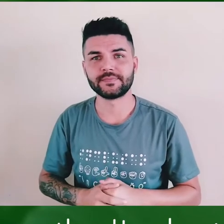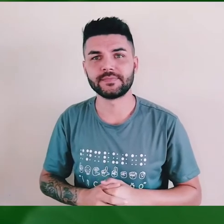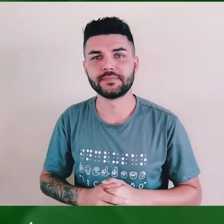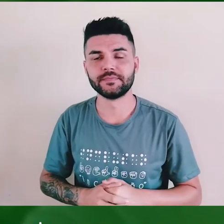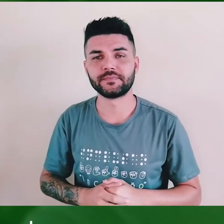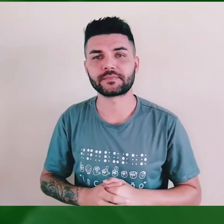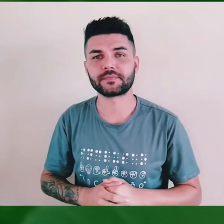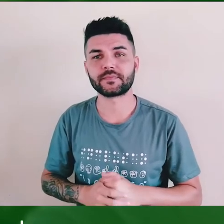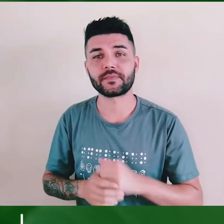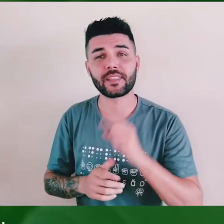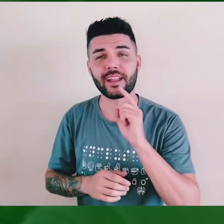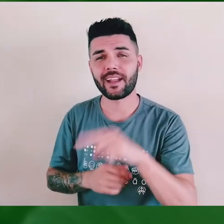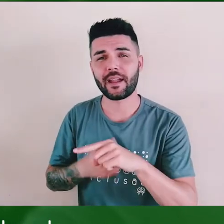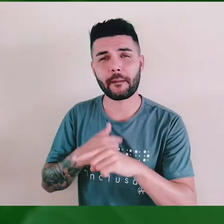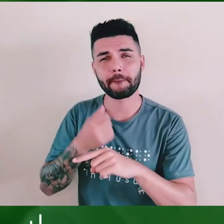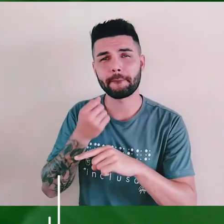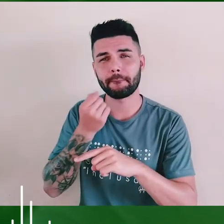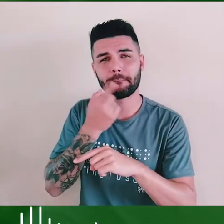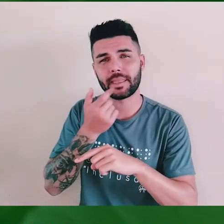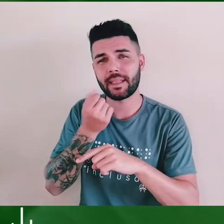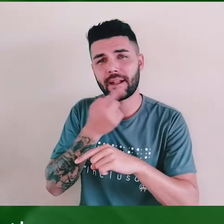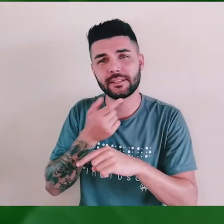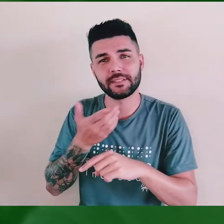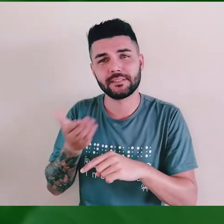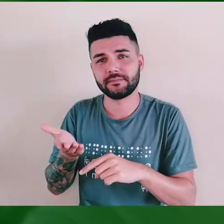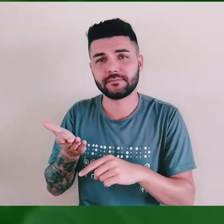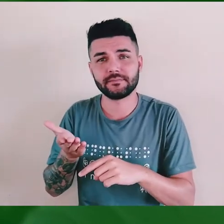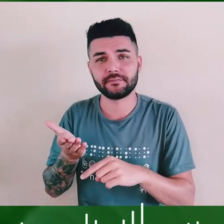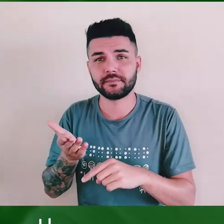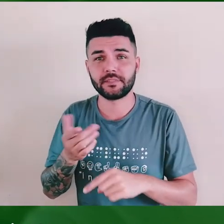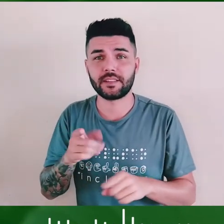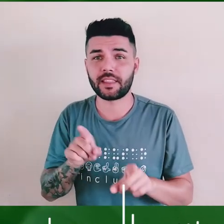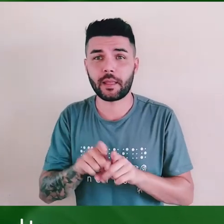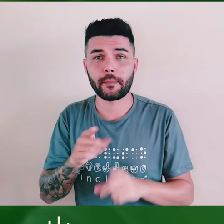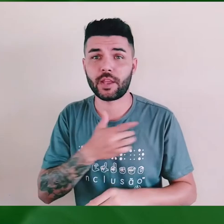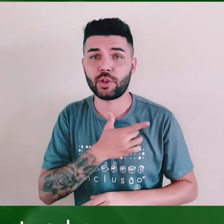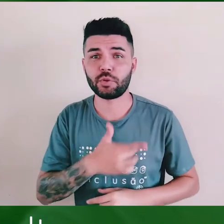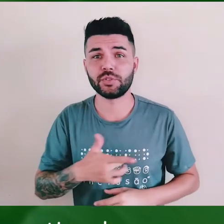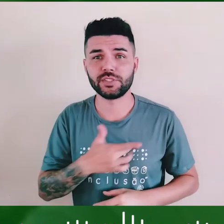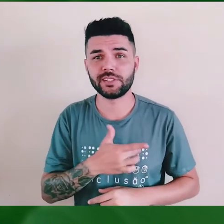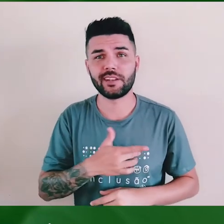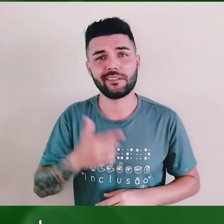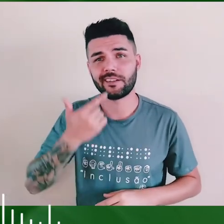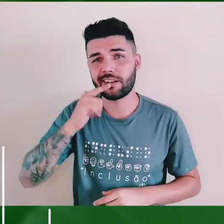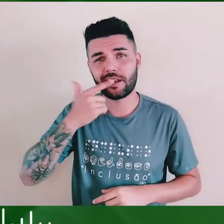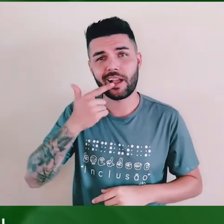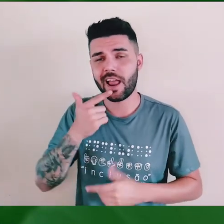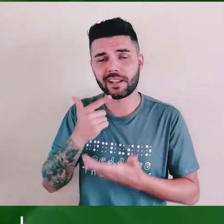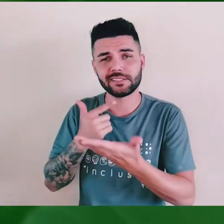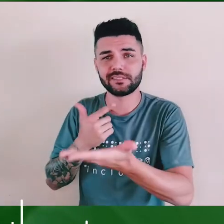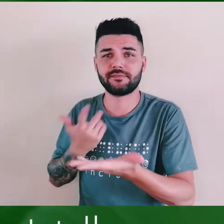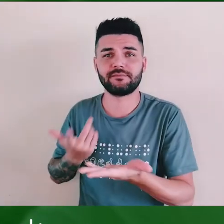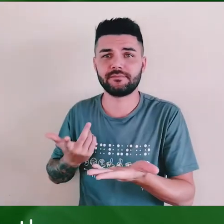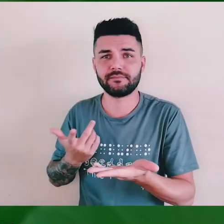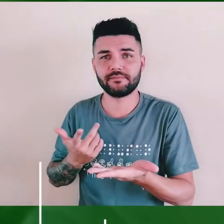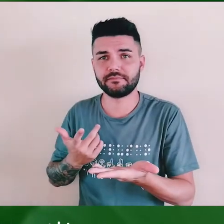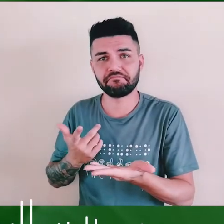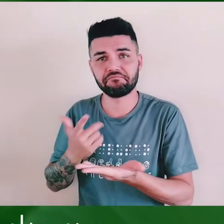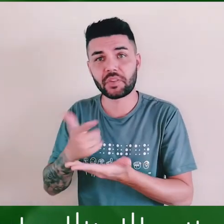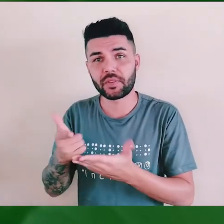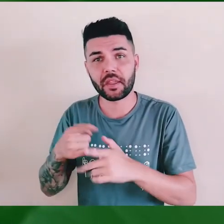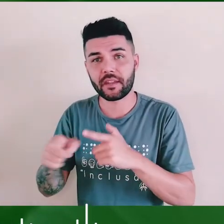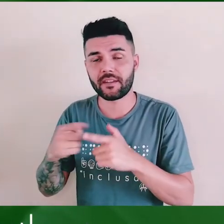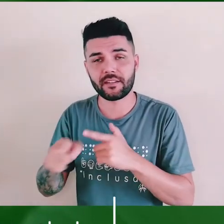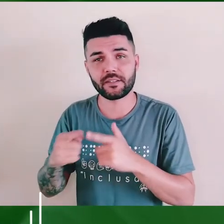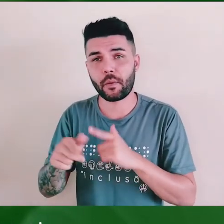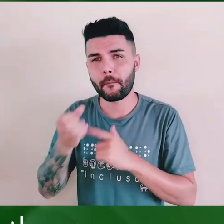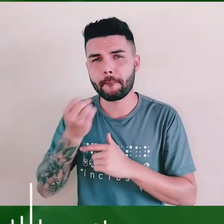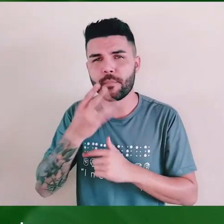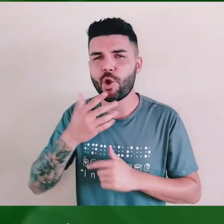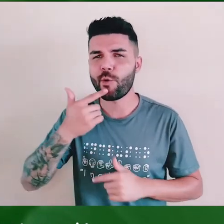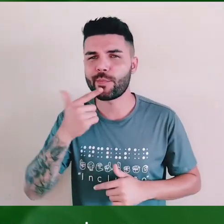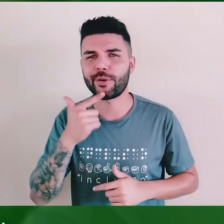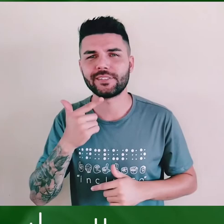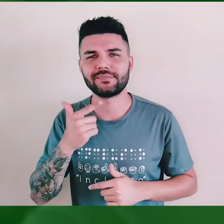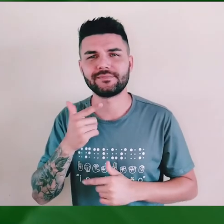piada que os cruzeirenses acham graça assim, algo que é de bom humor, o caminho é esse